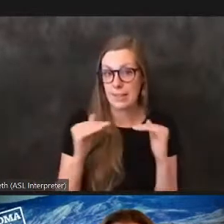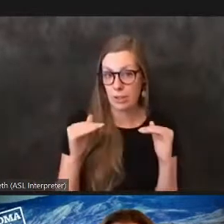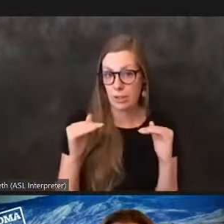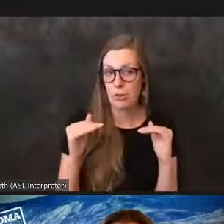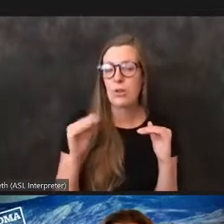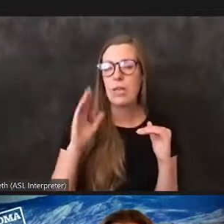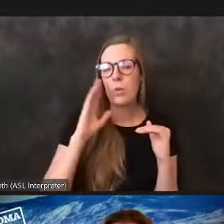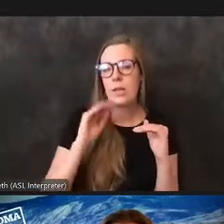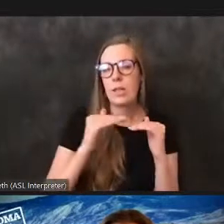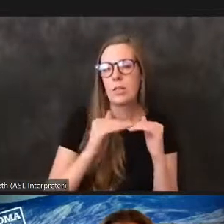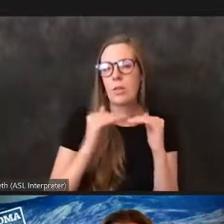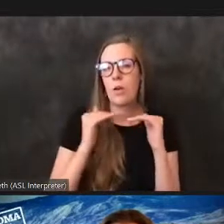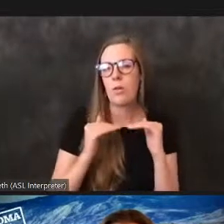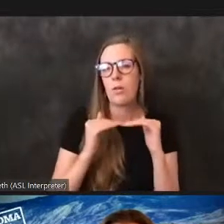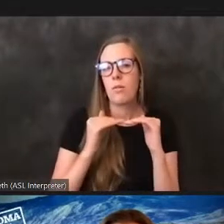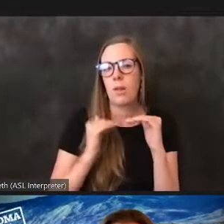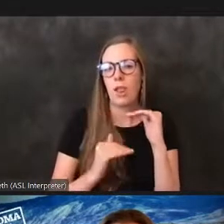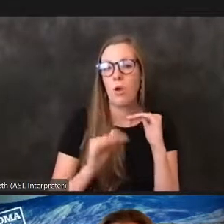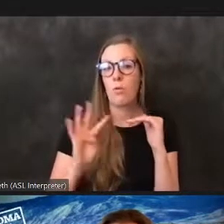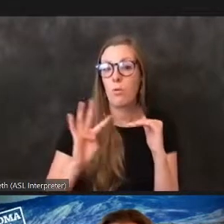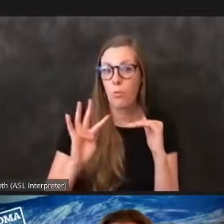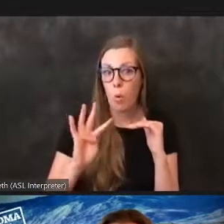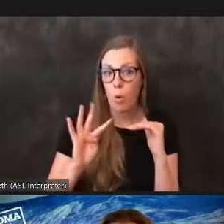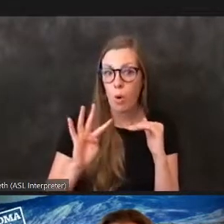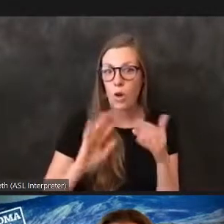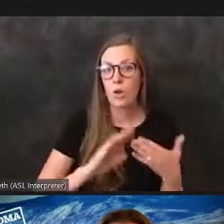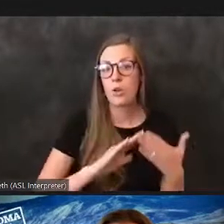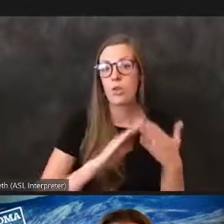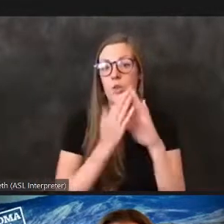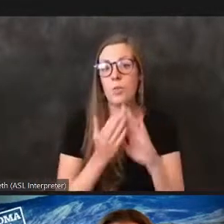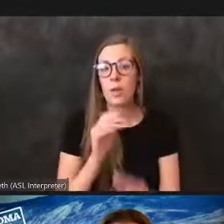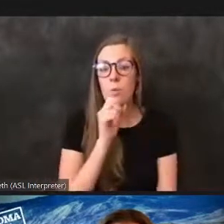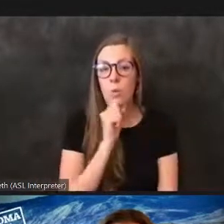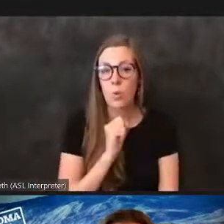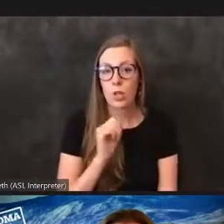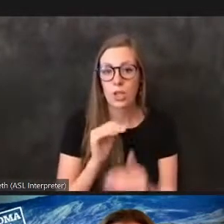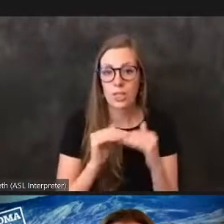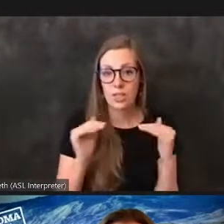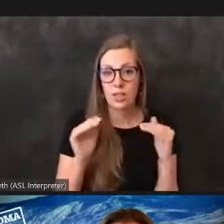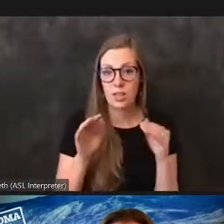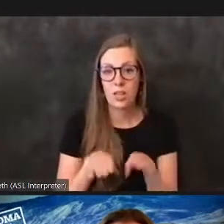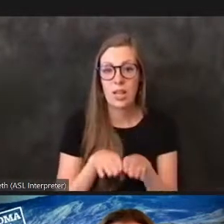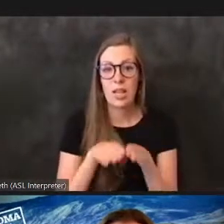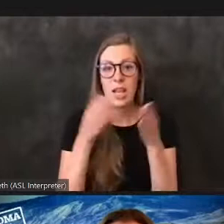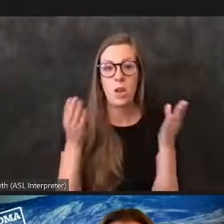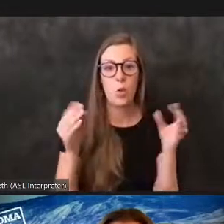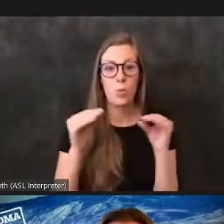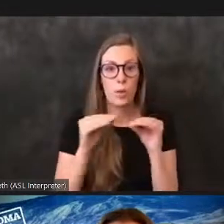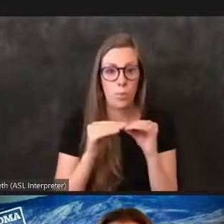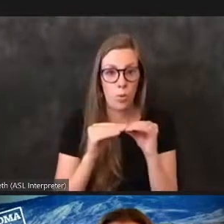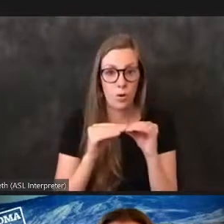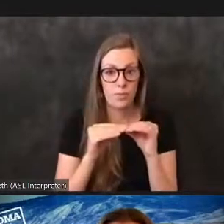Deberíamos estar por debajo de 4 para pasar al nivel naranja y abrir. No es economía o más de economía.